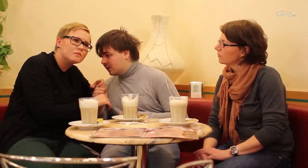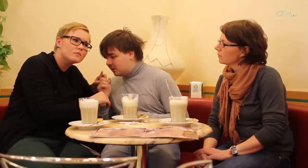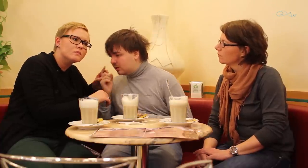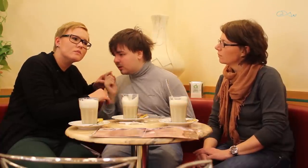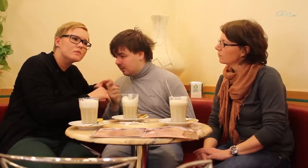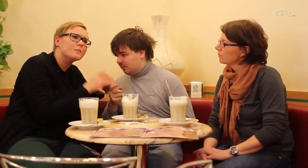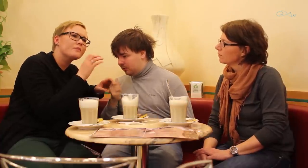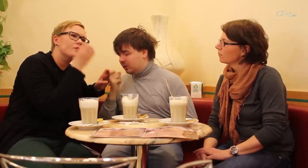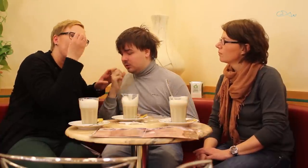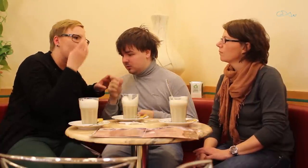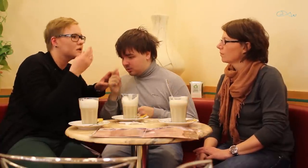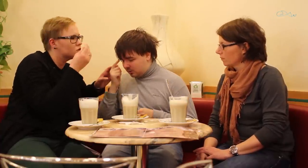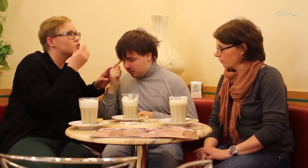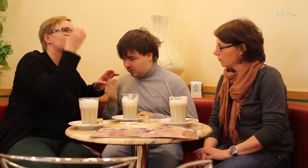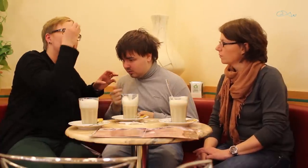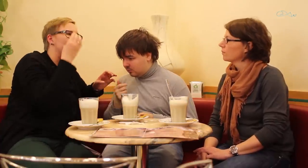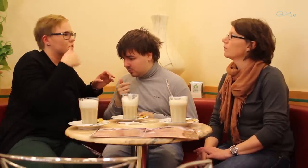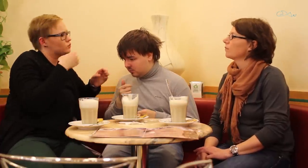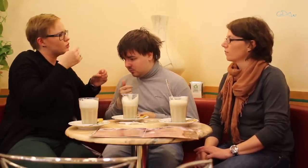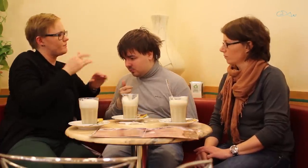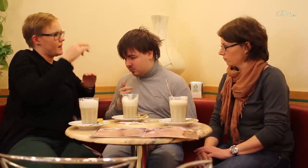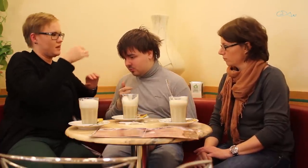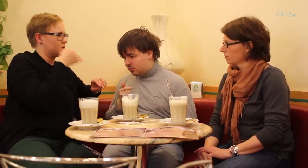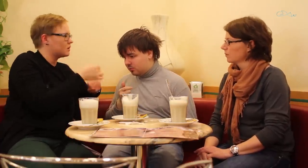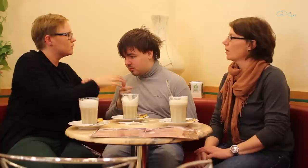Er sagt, Licht kann ich sehen, vor allem die Sonne spüre ich ja‘.